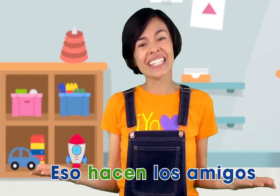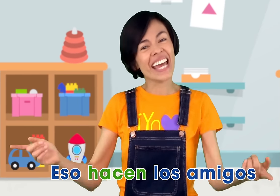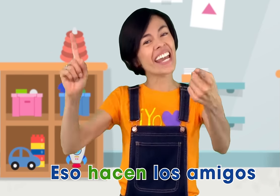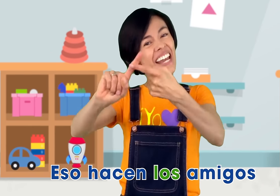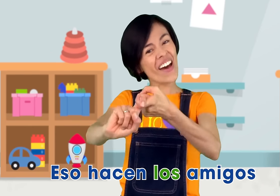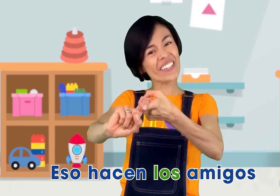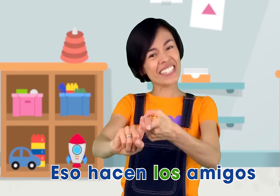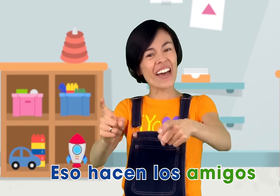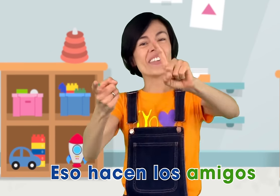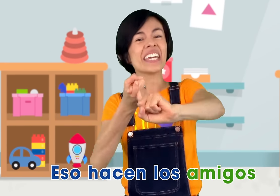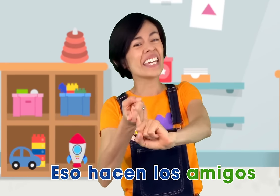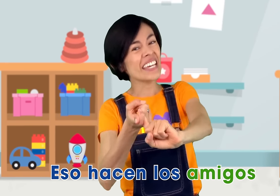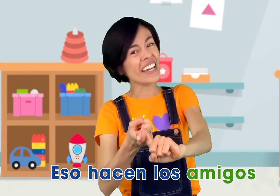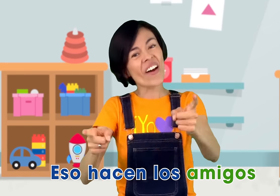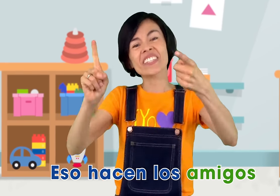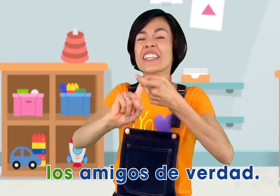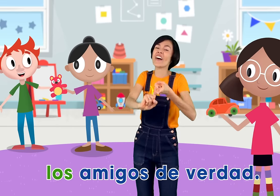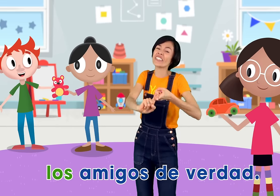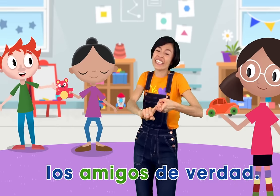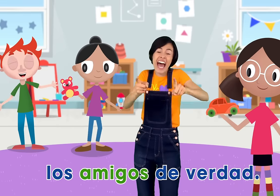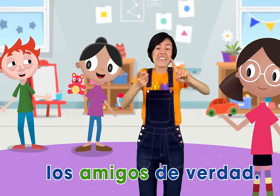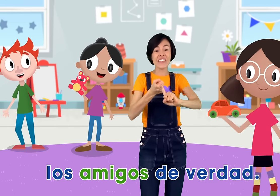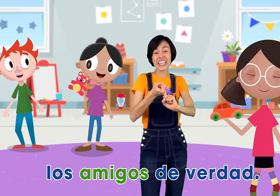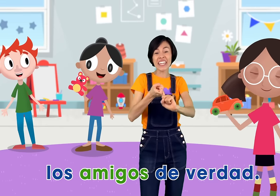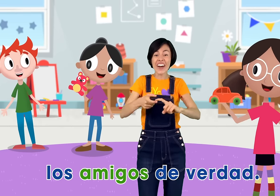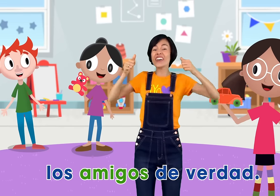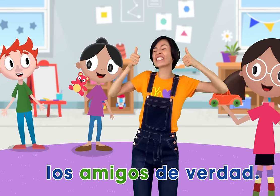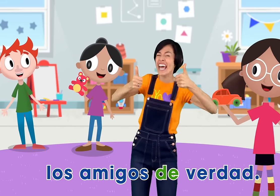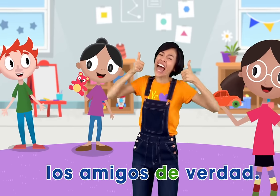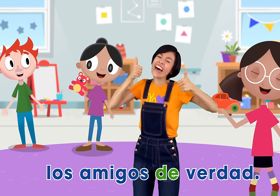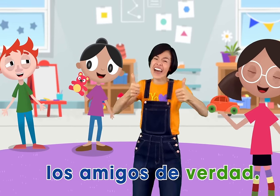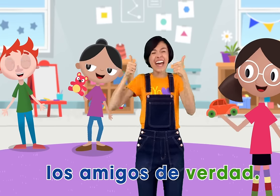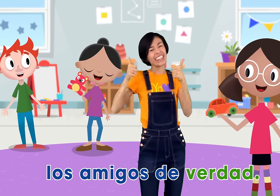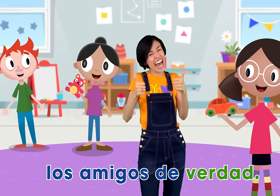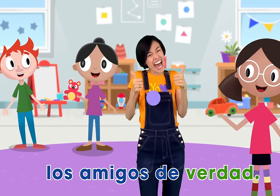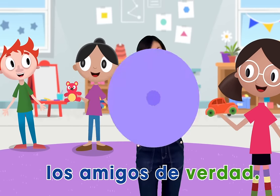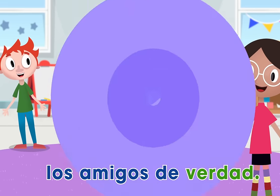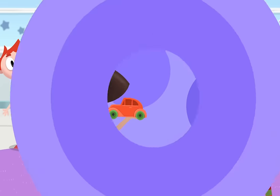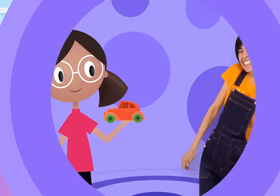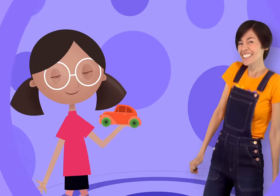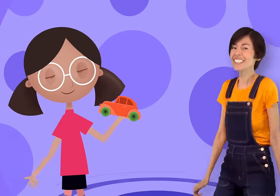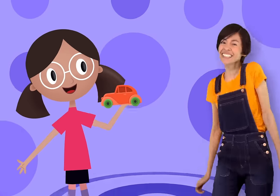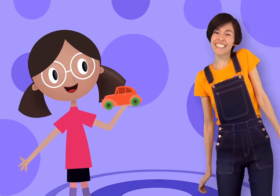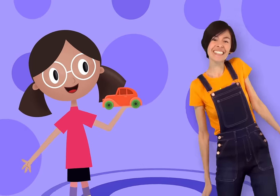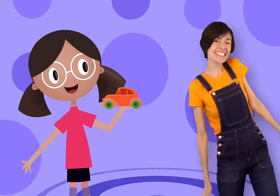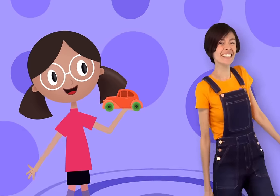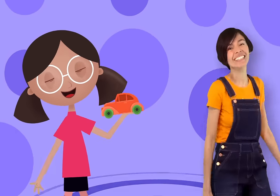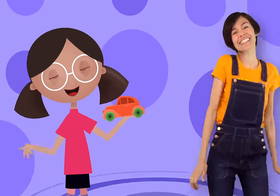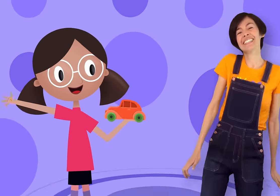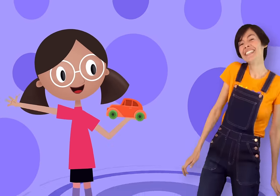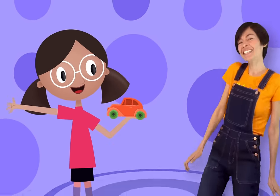Soy amable con mis amigos.